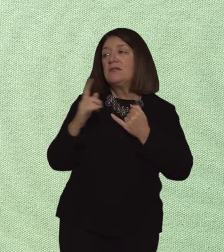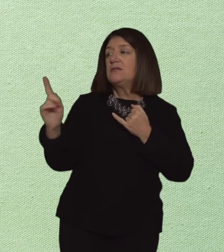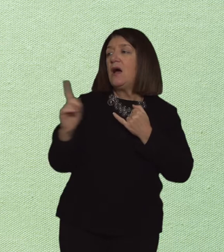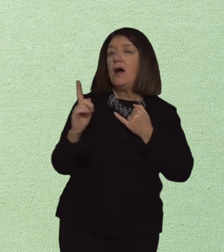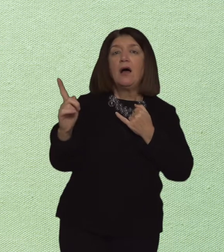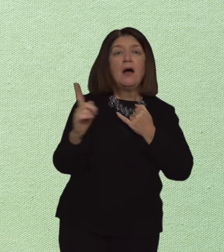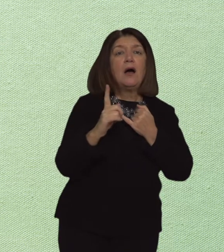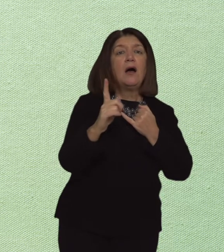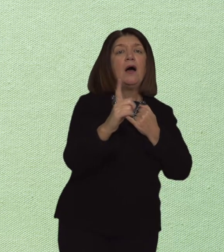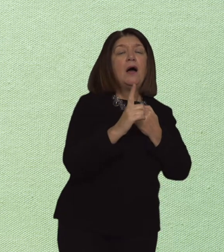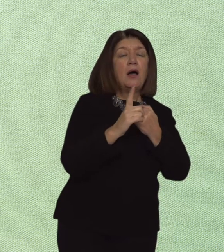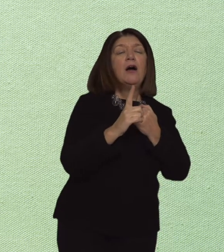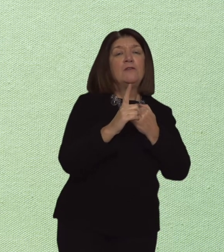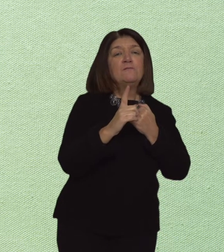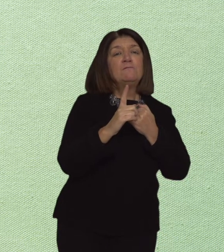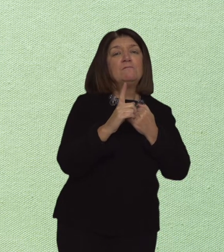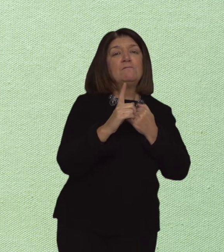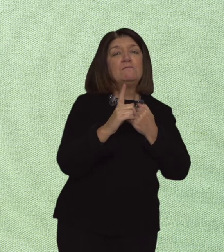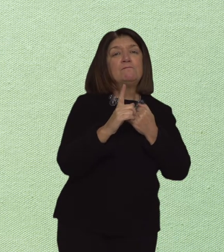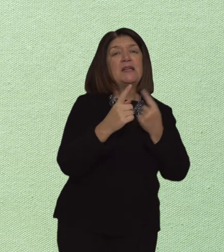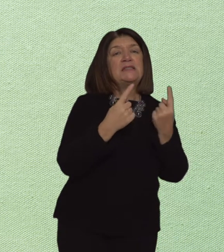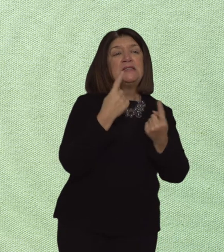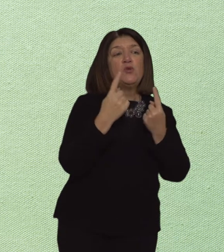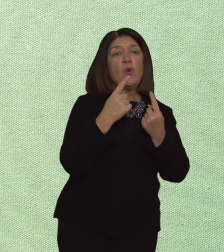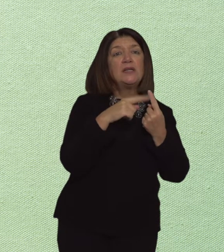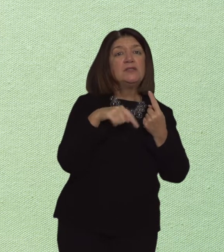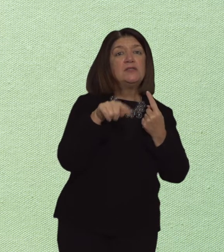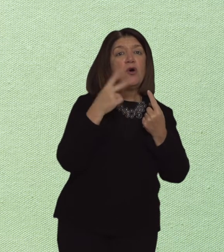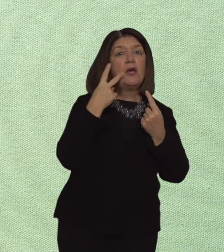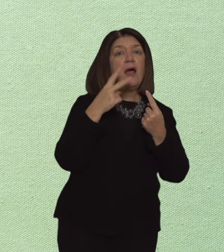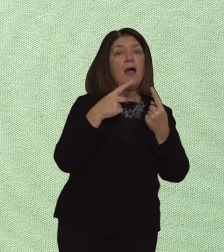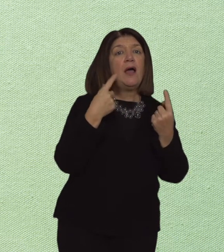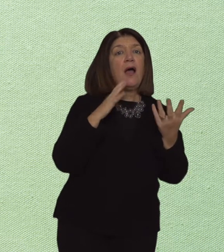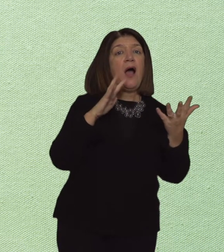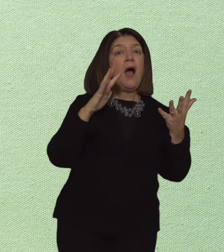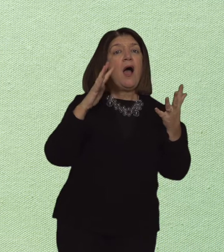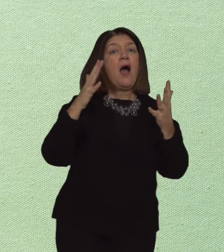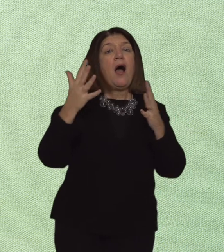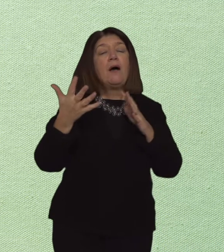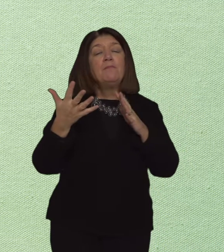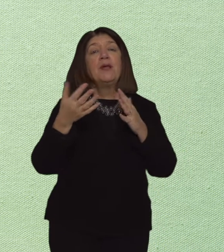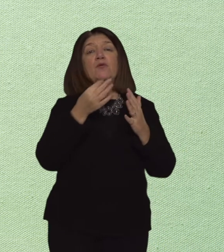di capire che tra tutte le identità che ha, quella lavorativa è una ma non l'unica.